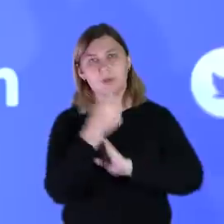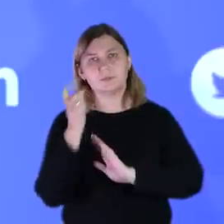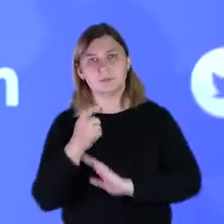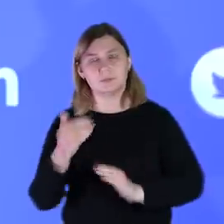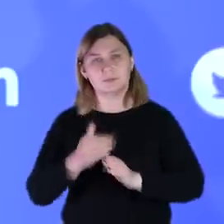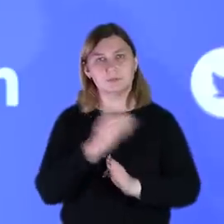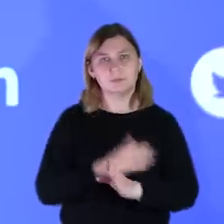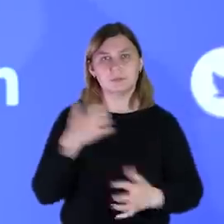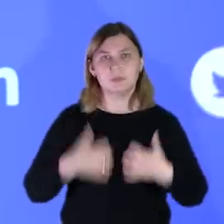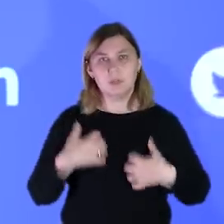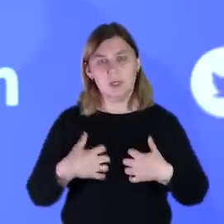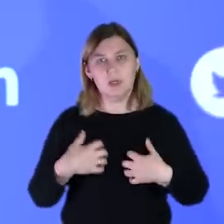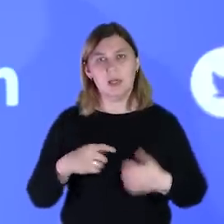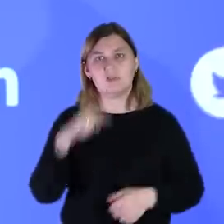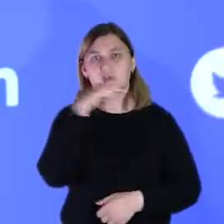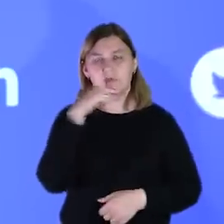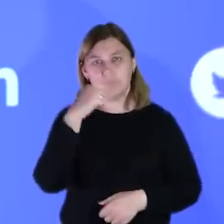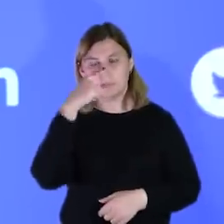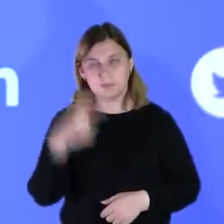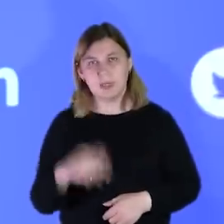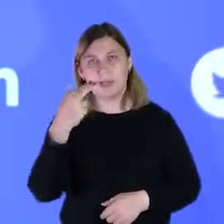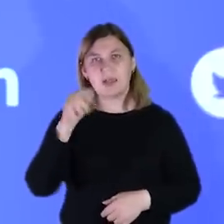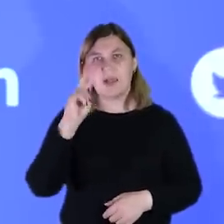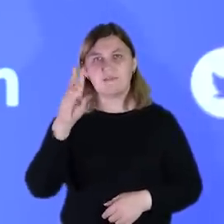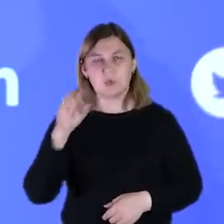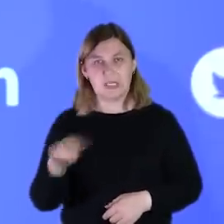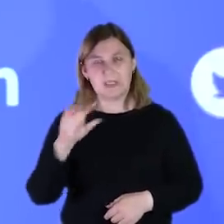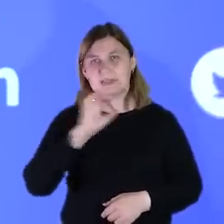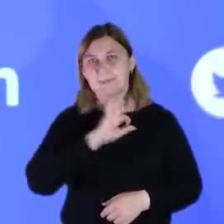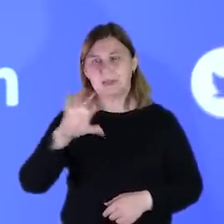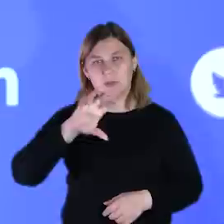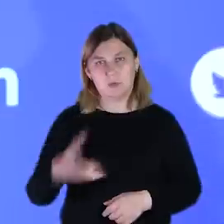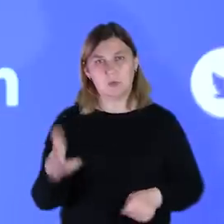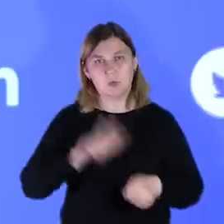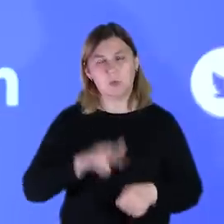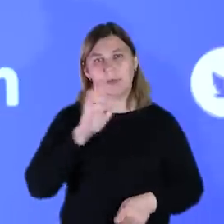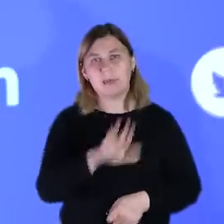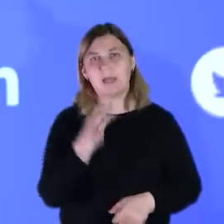agresją jeszcze w Armii Czerwonej NKWD specjalne grupy, które dysponowały wcześniej sporządzonym